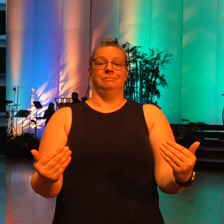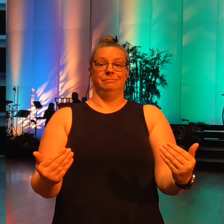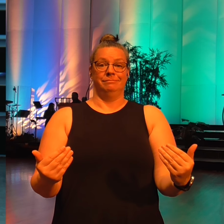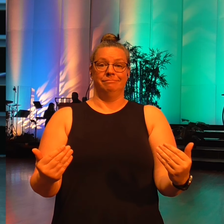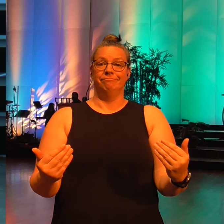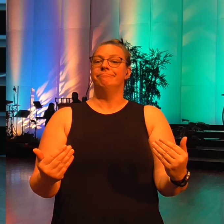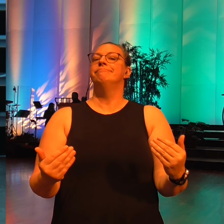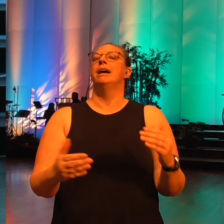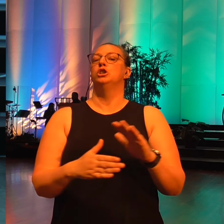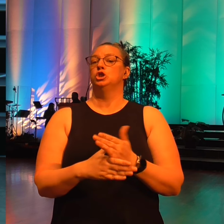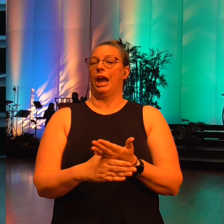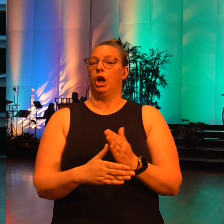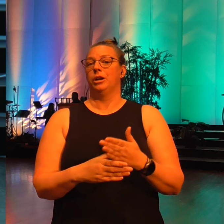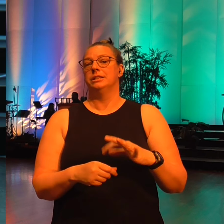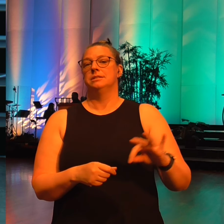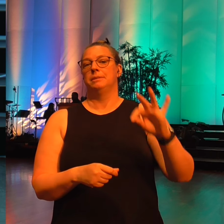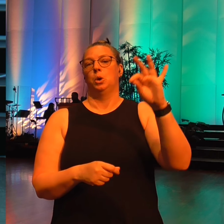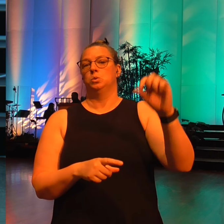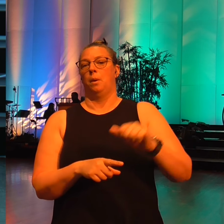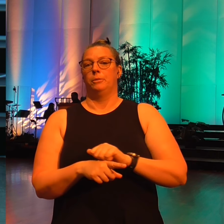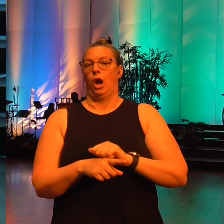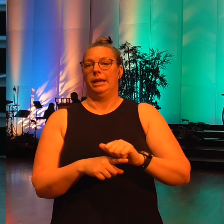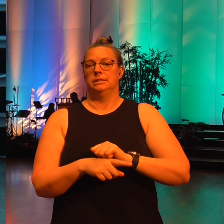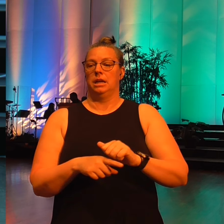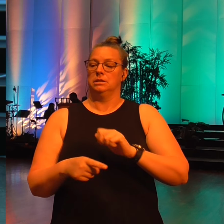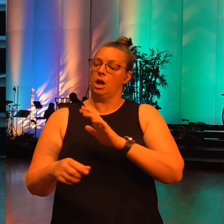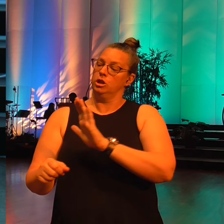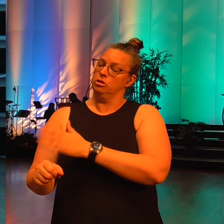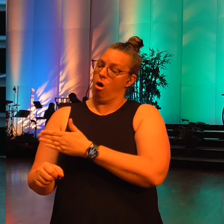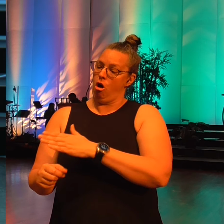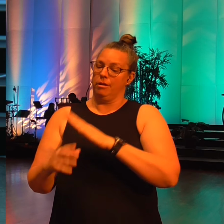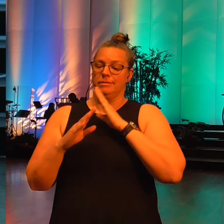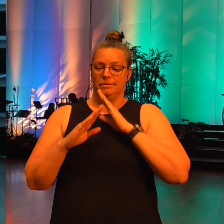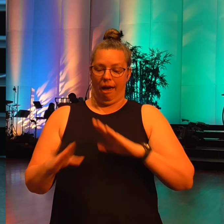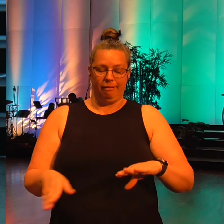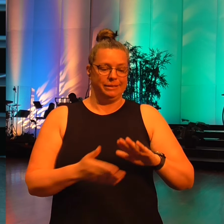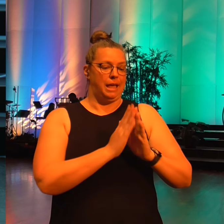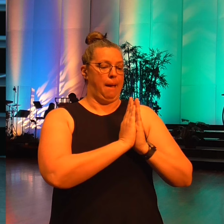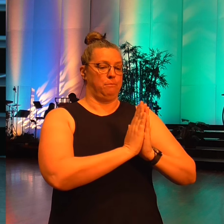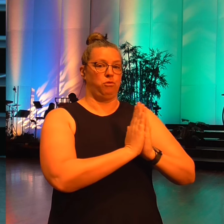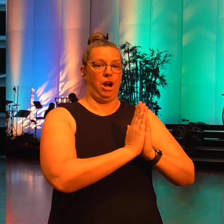tiempo de práctica espiritual compartida de canción de silencio y de oración, encenderemos la